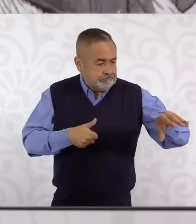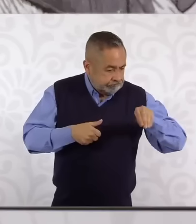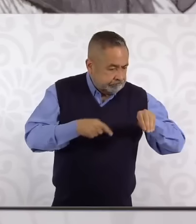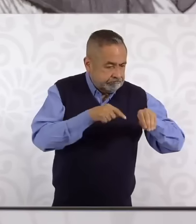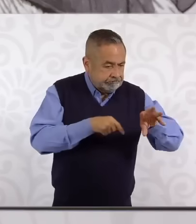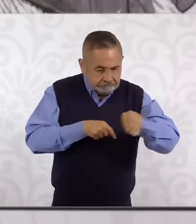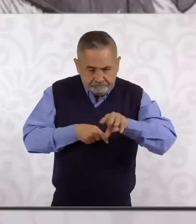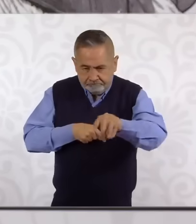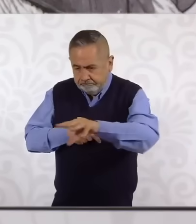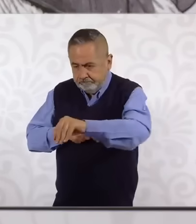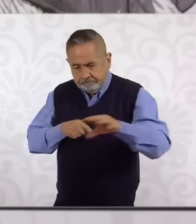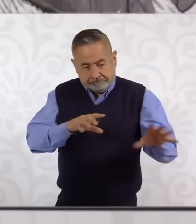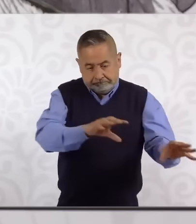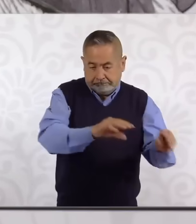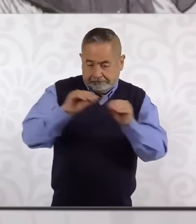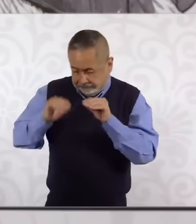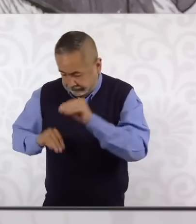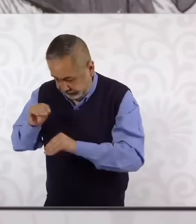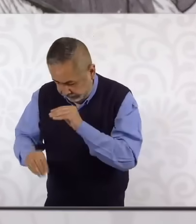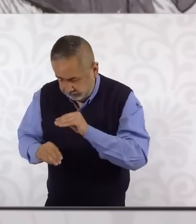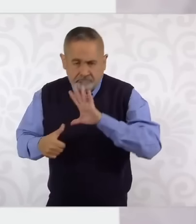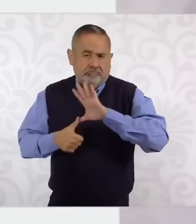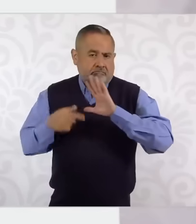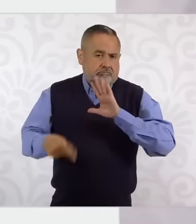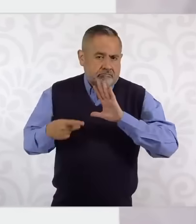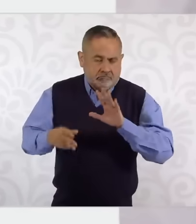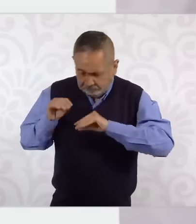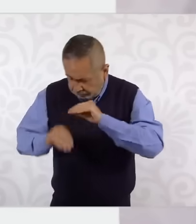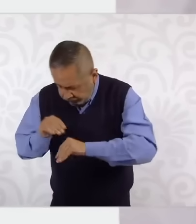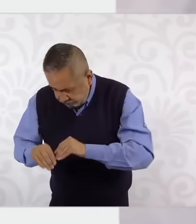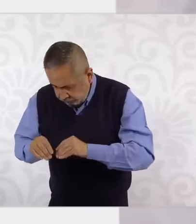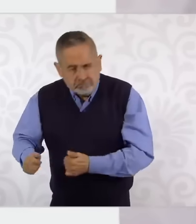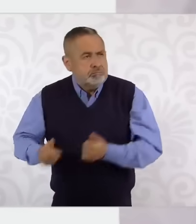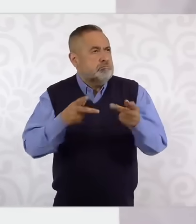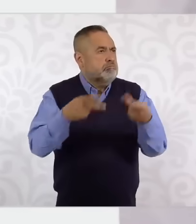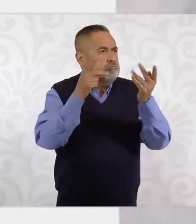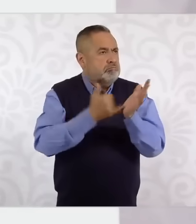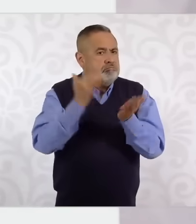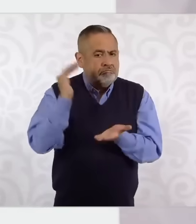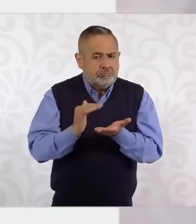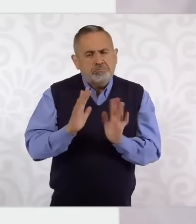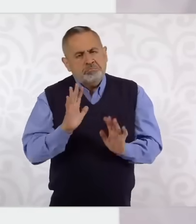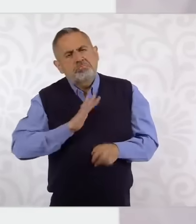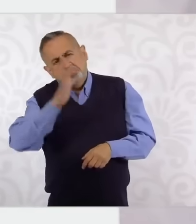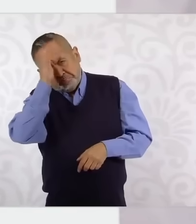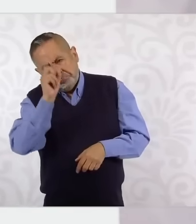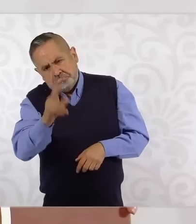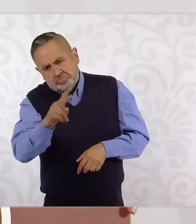Eh, y en eso pues estamos de acuerdo en esencia y eh también asegurar las cadenas